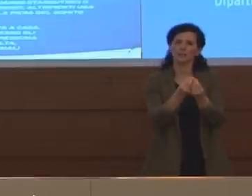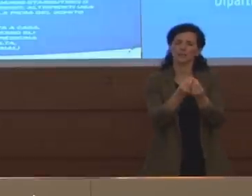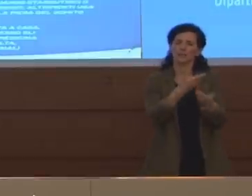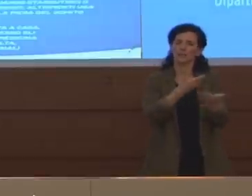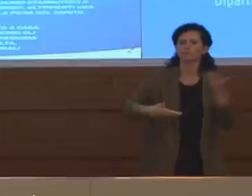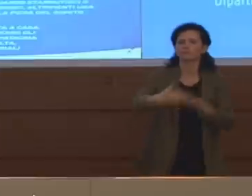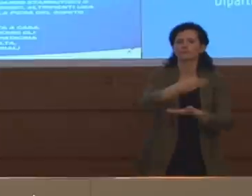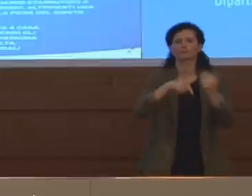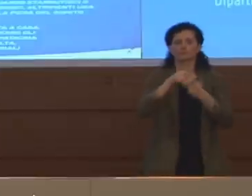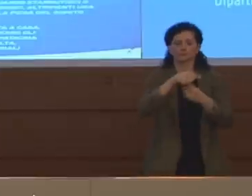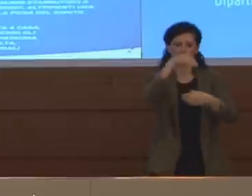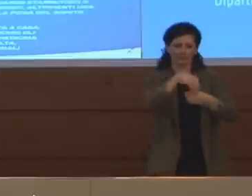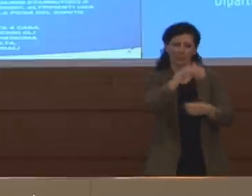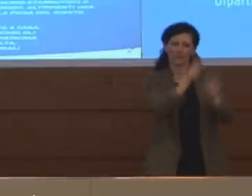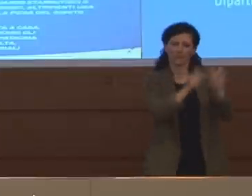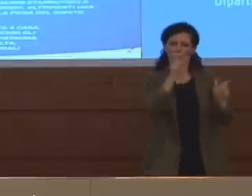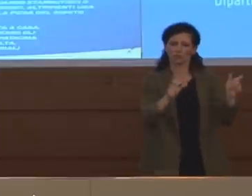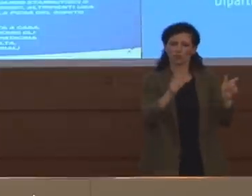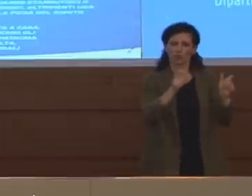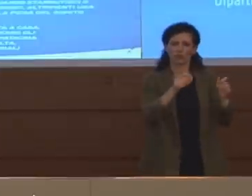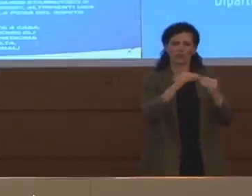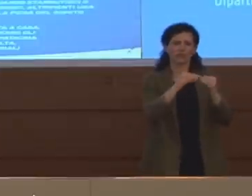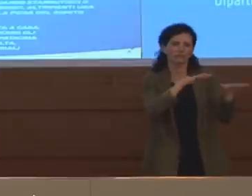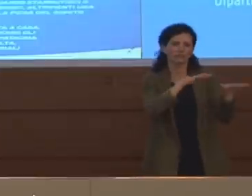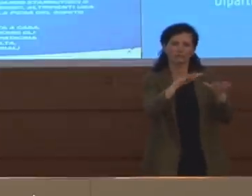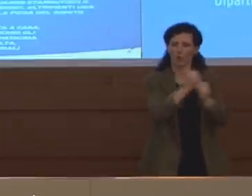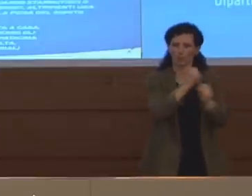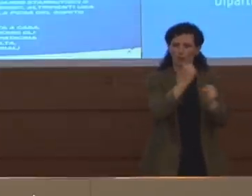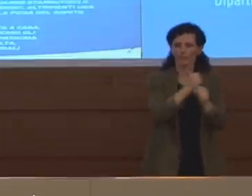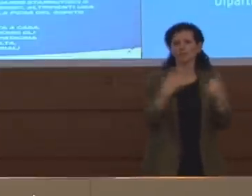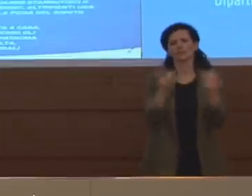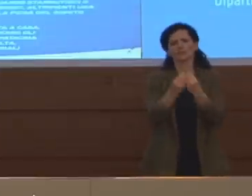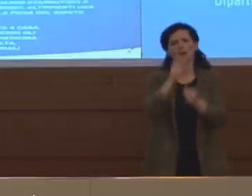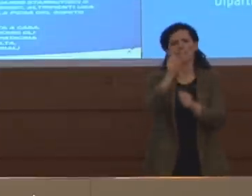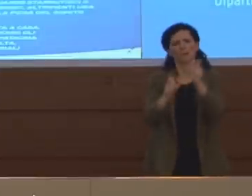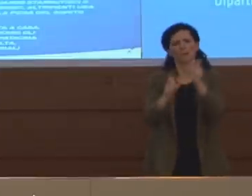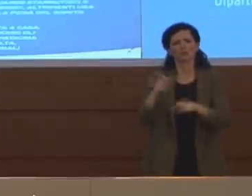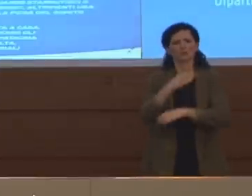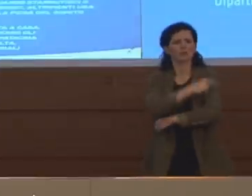delle strutture operative e al personale sanitario e delle Regioni.